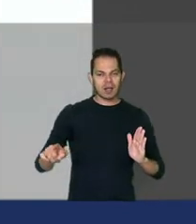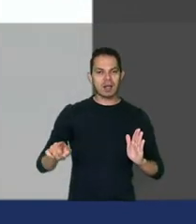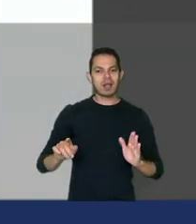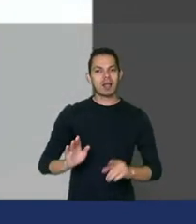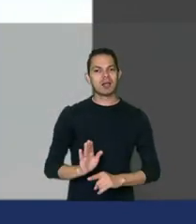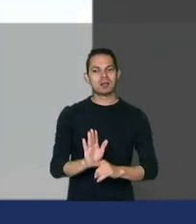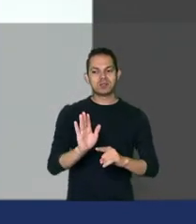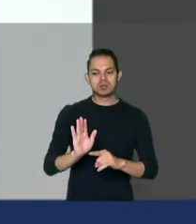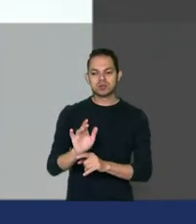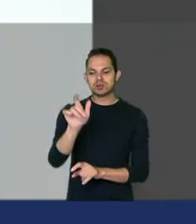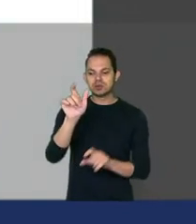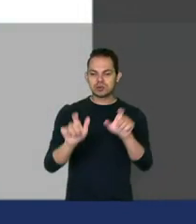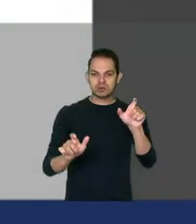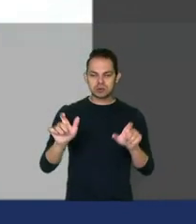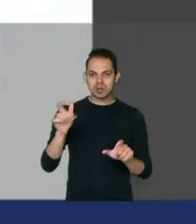PANDEMIA PARA CONTRIBUIR COM OS TRABALHADORES E